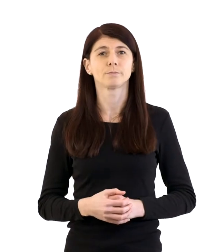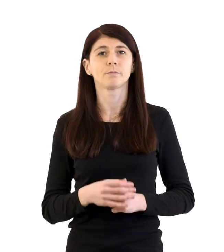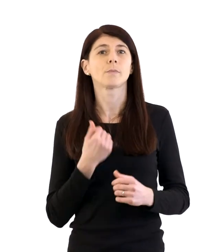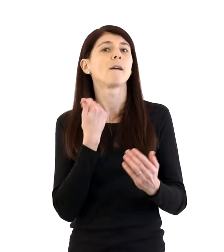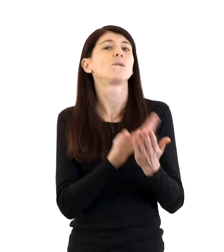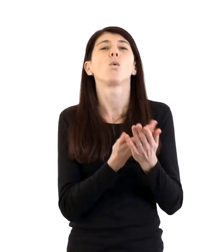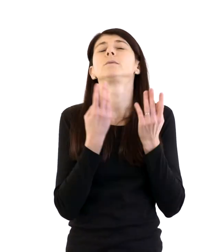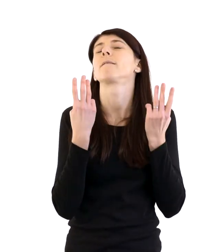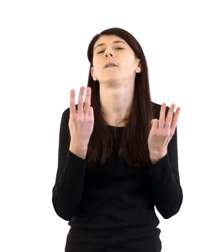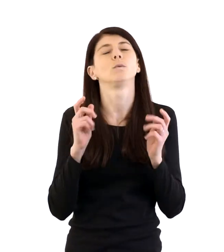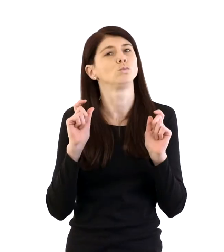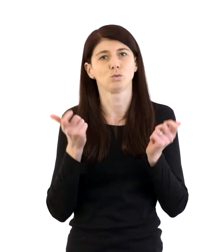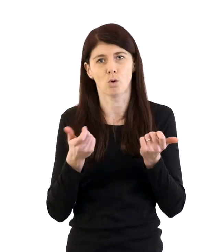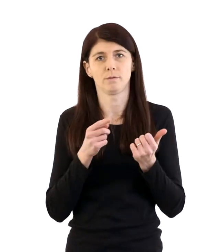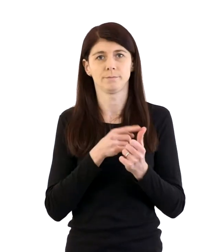Główne elementy wniosku to: